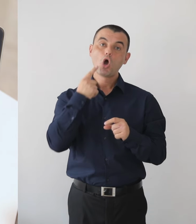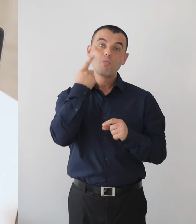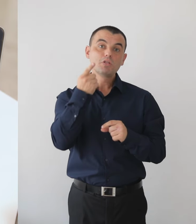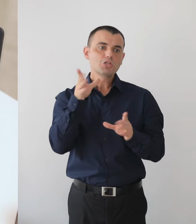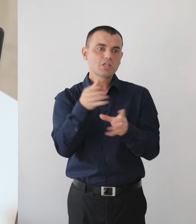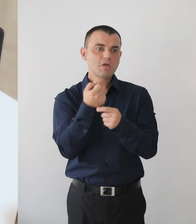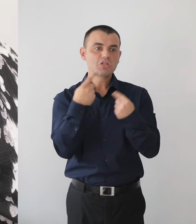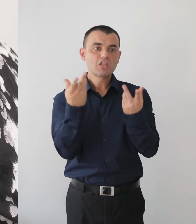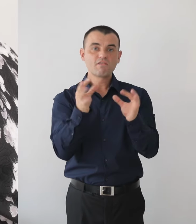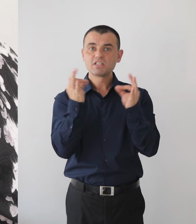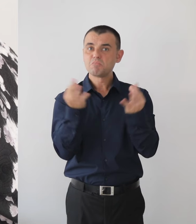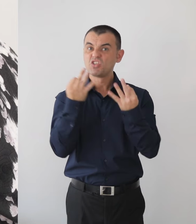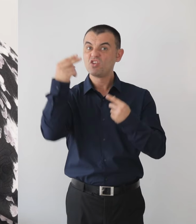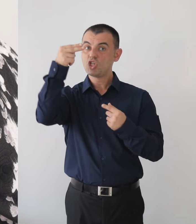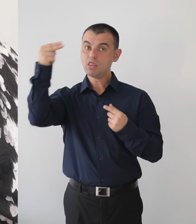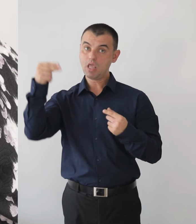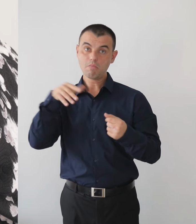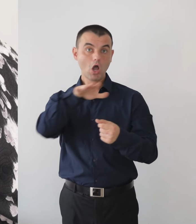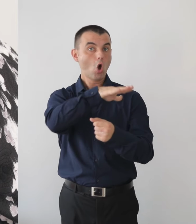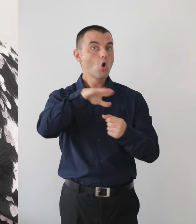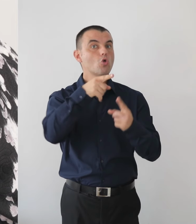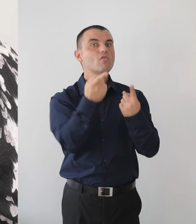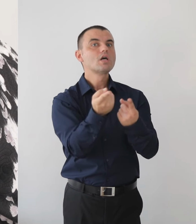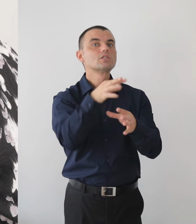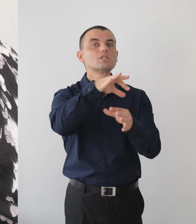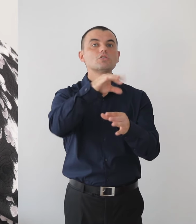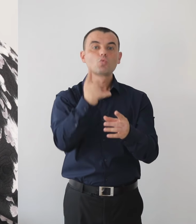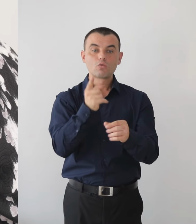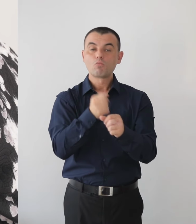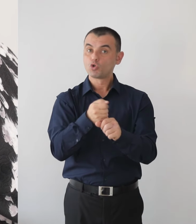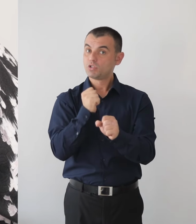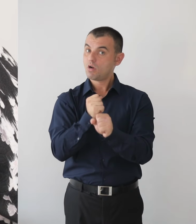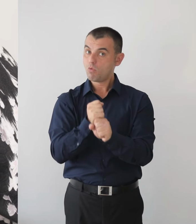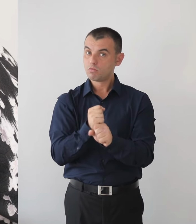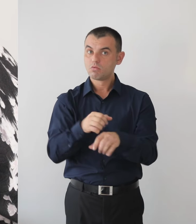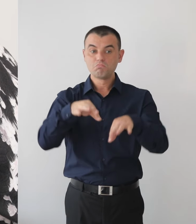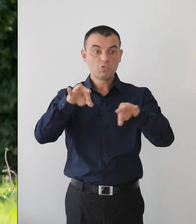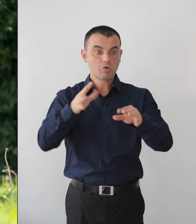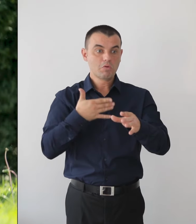Опитайте се да намерите някаква конкретна тема, която е във вашето обкръжение и над която сте в състояние да работите.